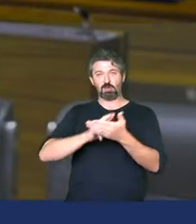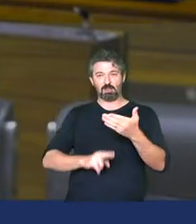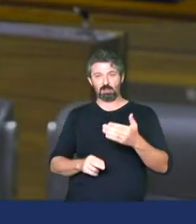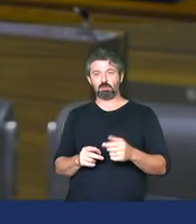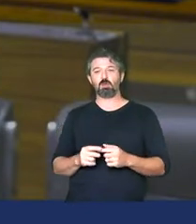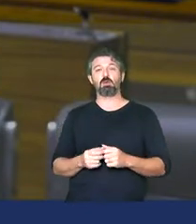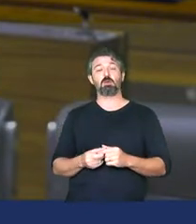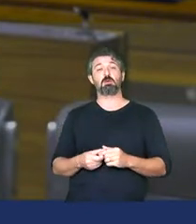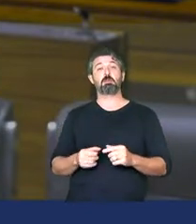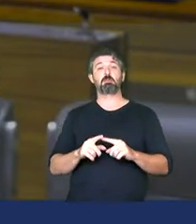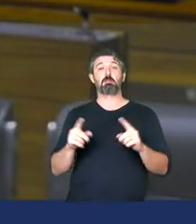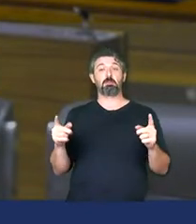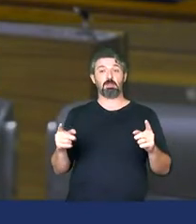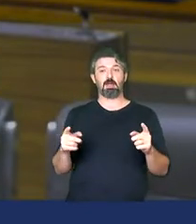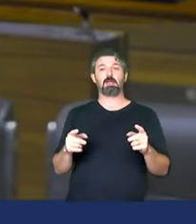PARA APRESENTAR AO SEU RELATÓ RIO... E DESSA MANEIRA